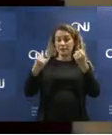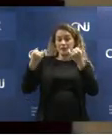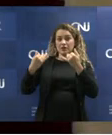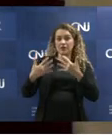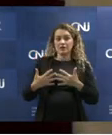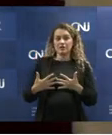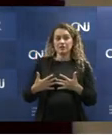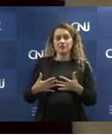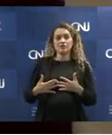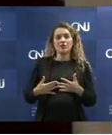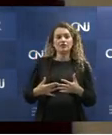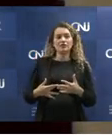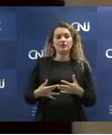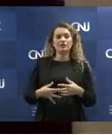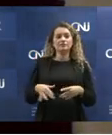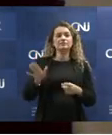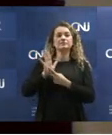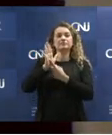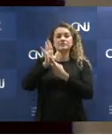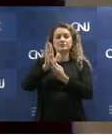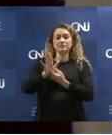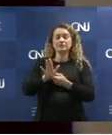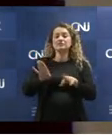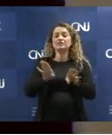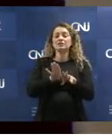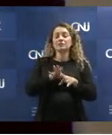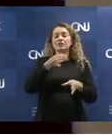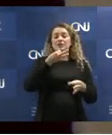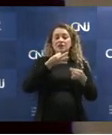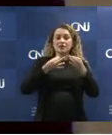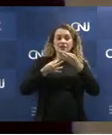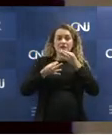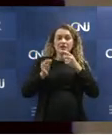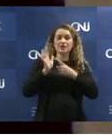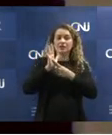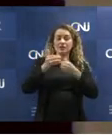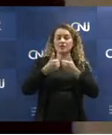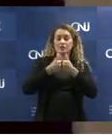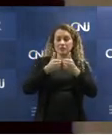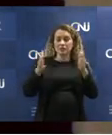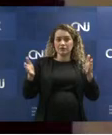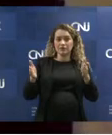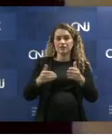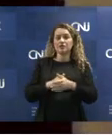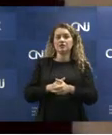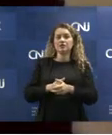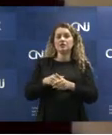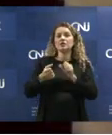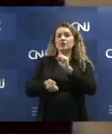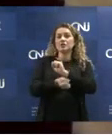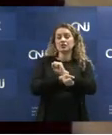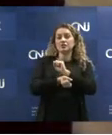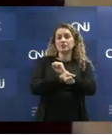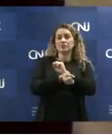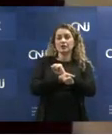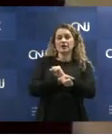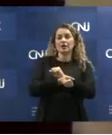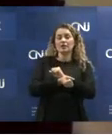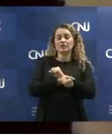Faz menção aos demais argumentos usados na nossa manifestação, esperando pela